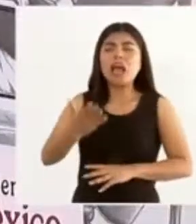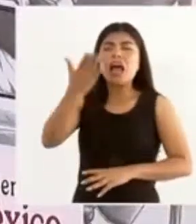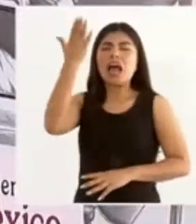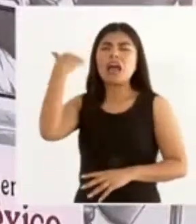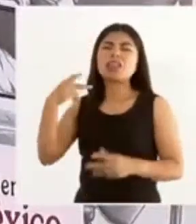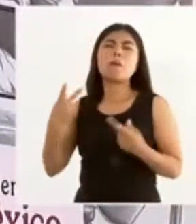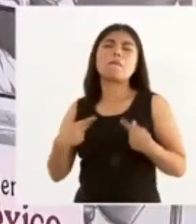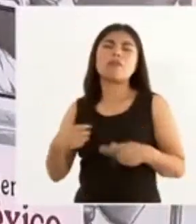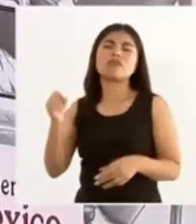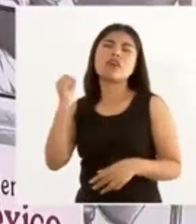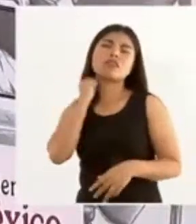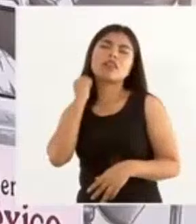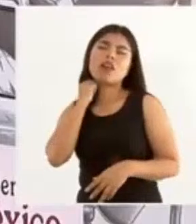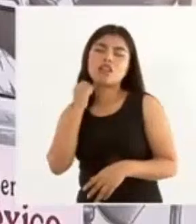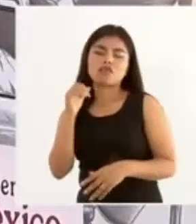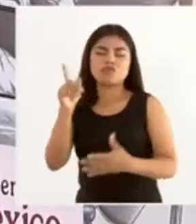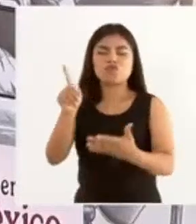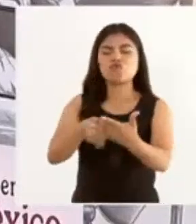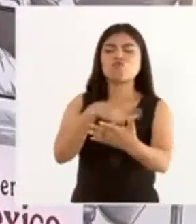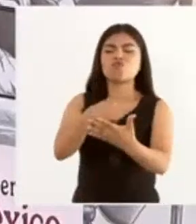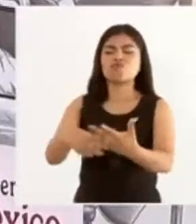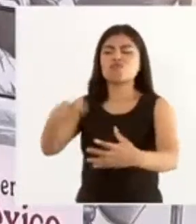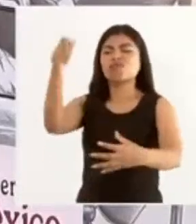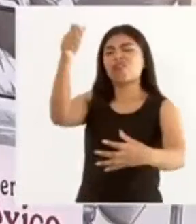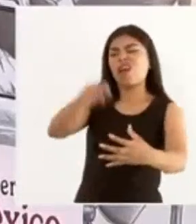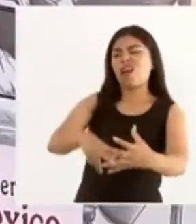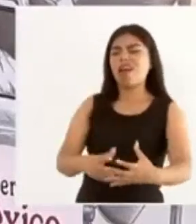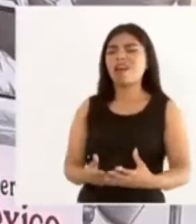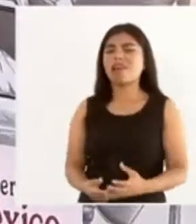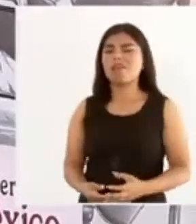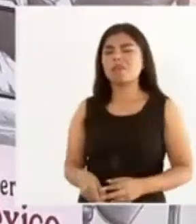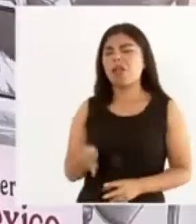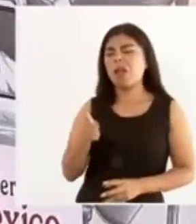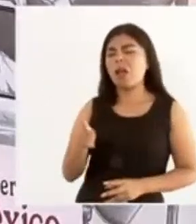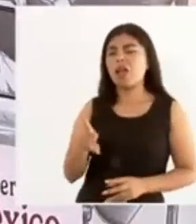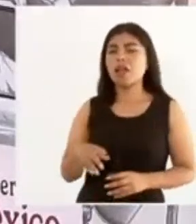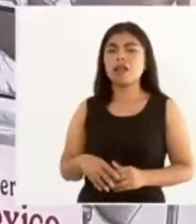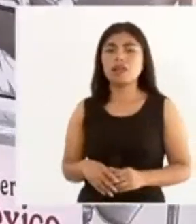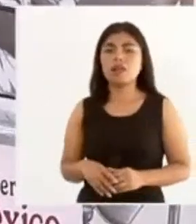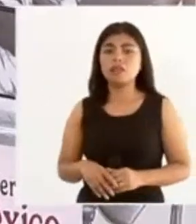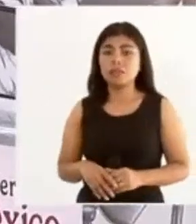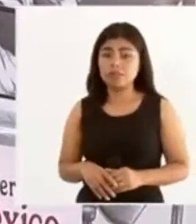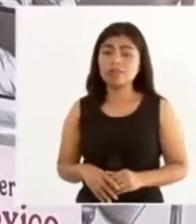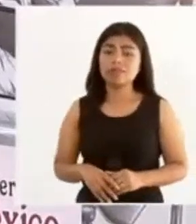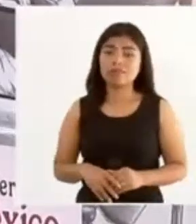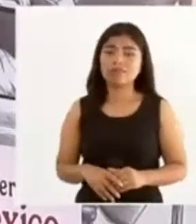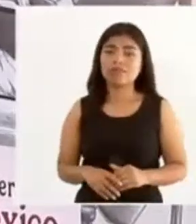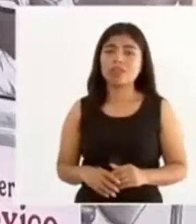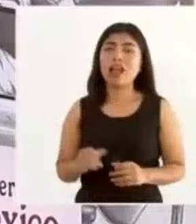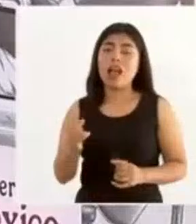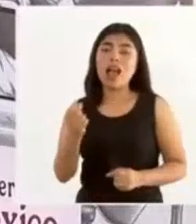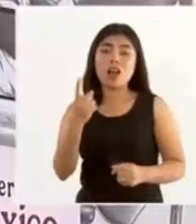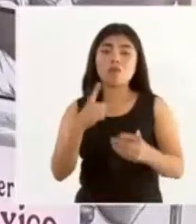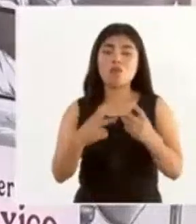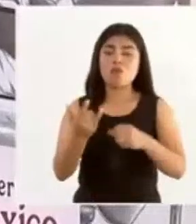senadores, a propuesta de la presidenta o del presidente de la República. Ahora no. El poder